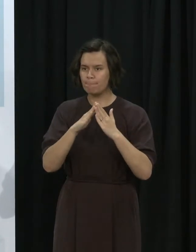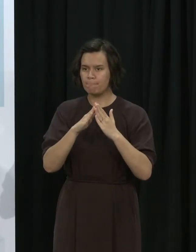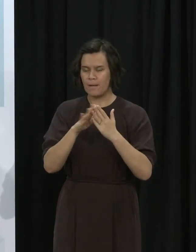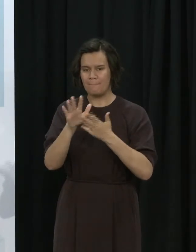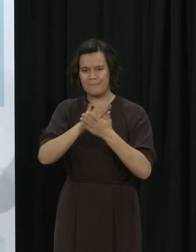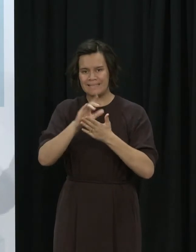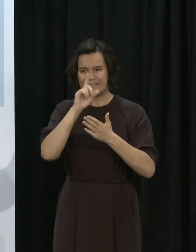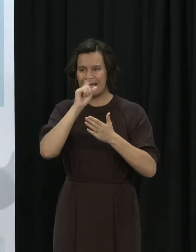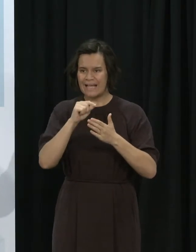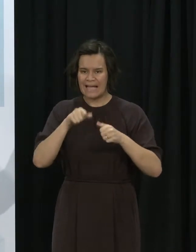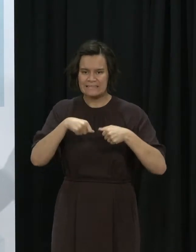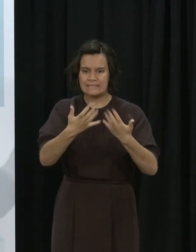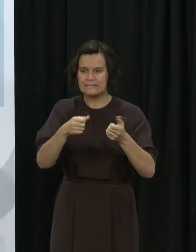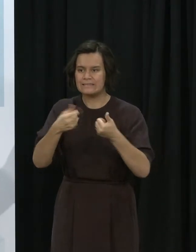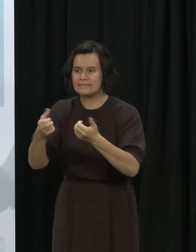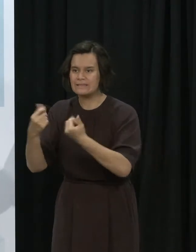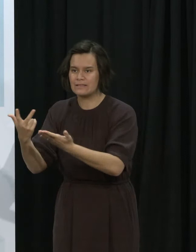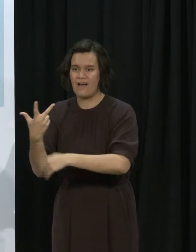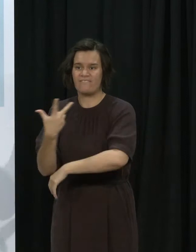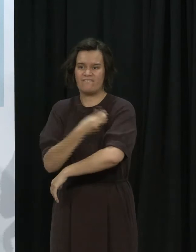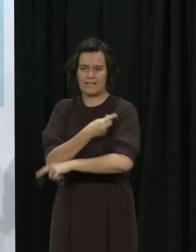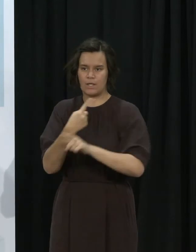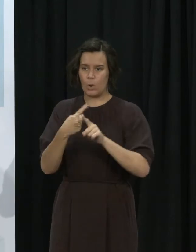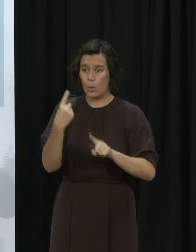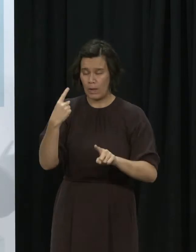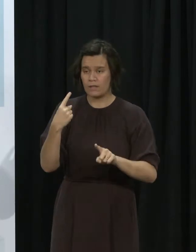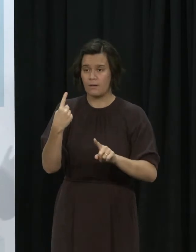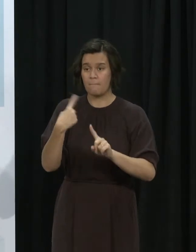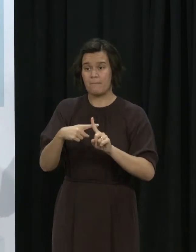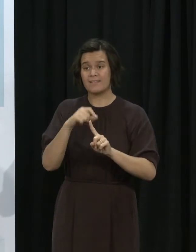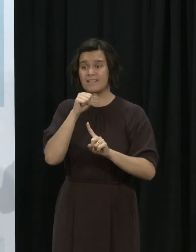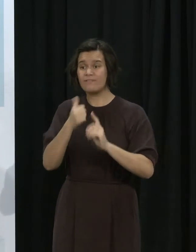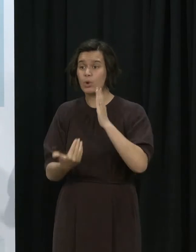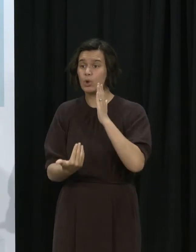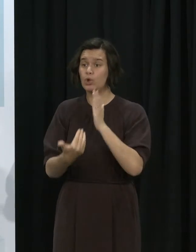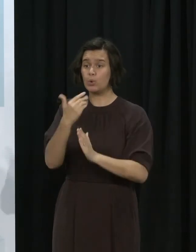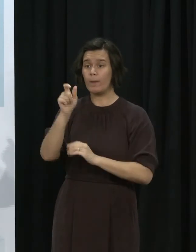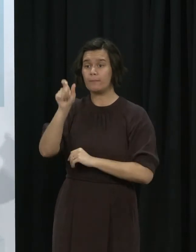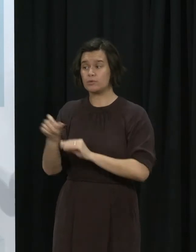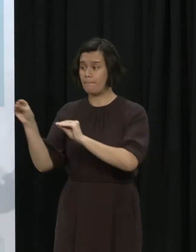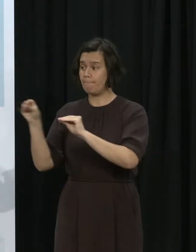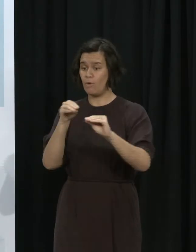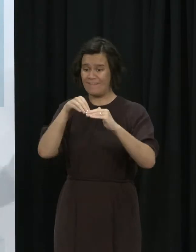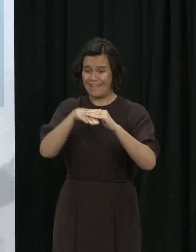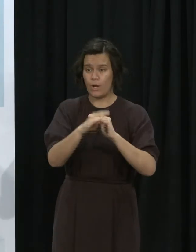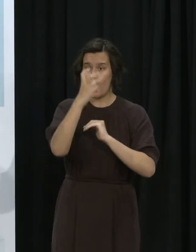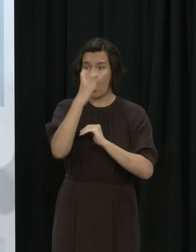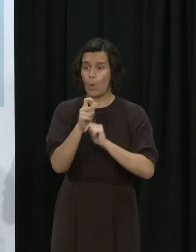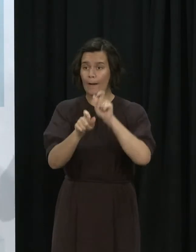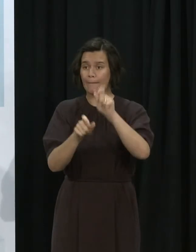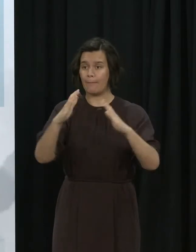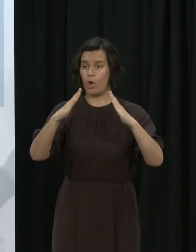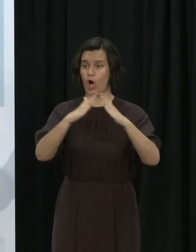Te Poari Hauora a-Rohe kua. Te toronga kaha mo nga manuhiri he